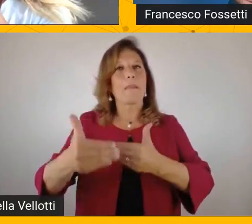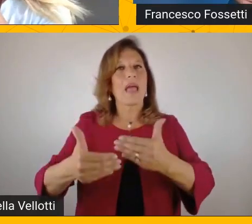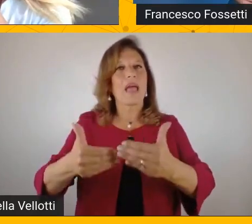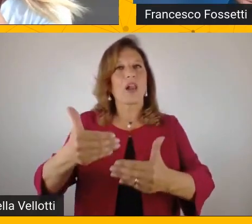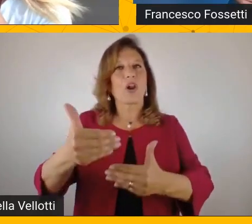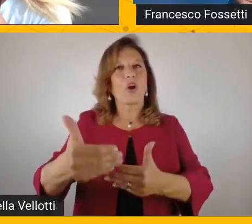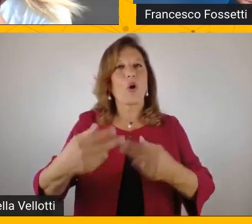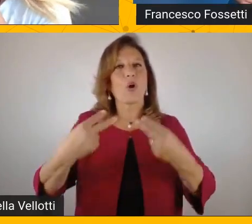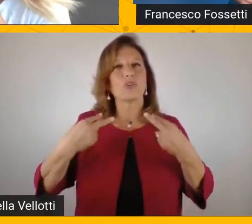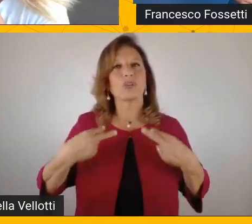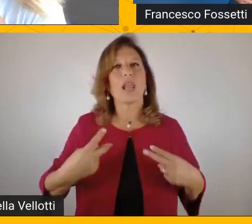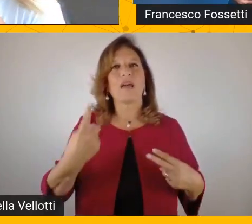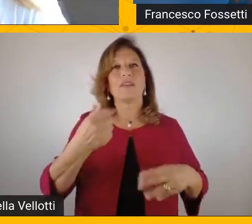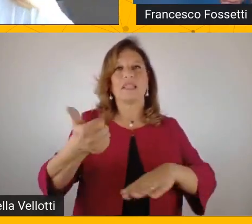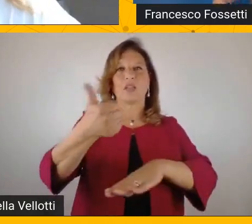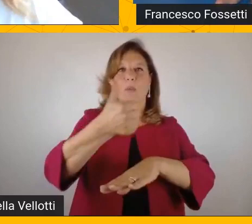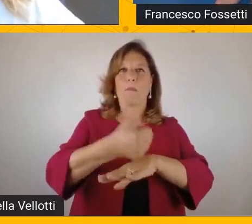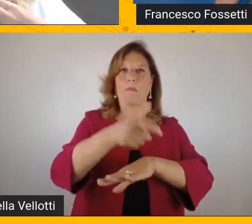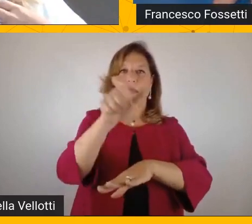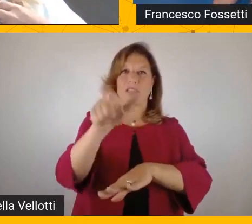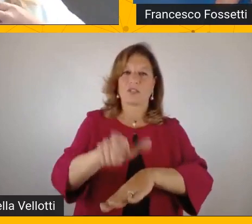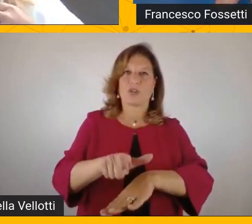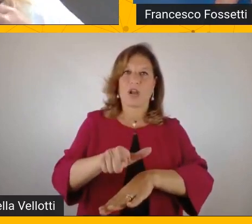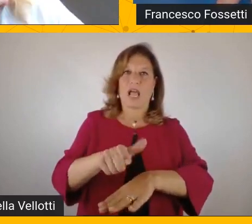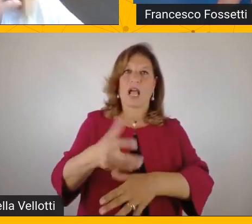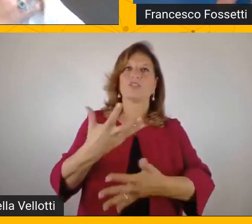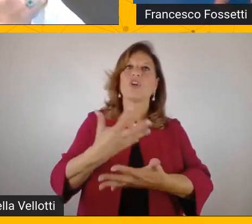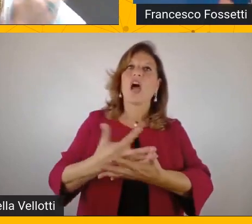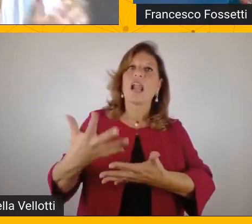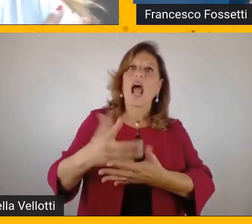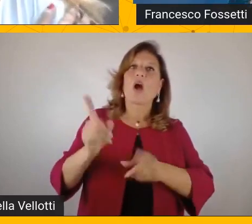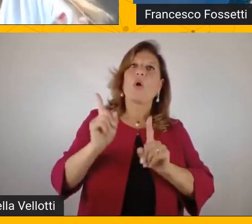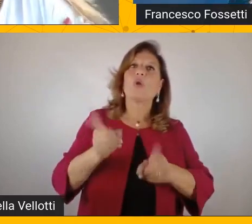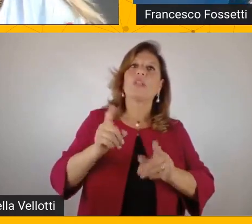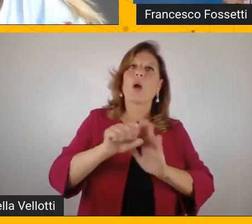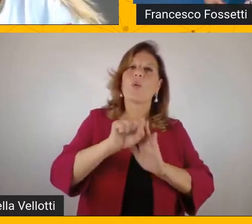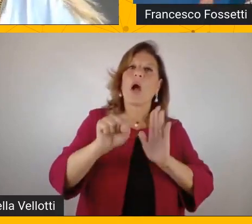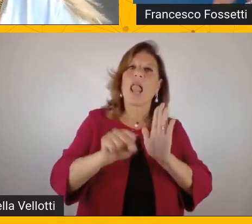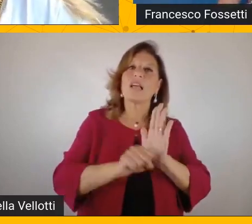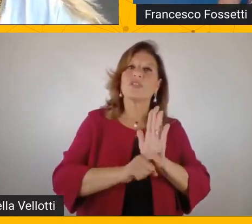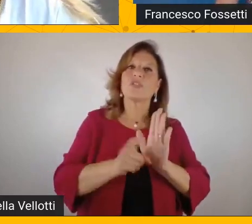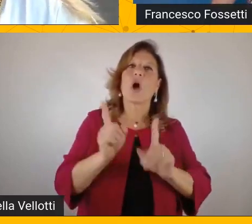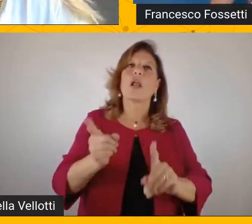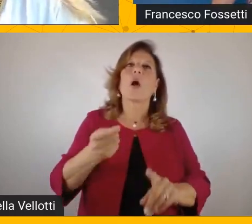un personaggio. Mi vuoi raccontare come è andata, qual